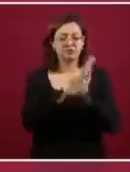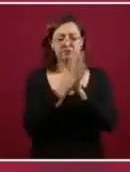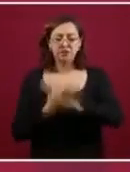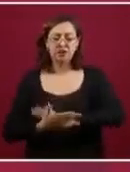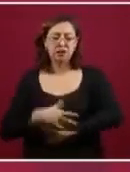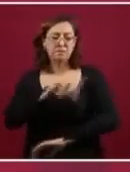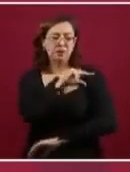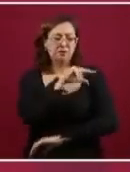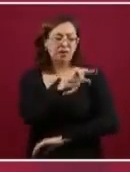agua.